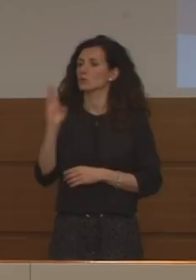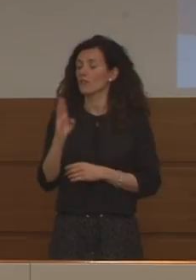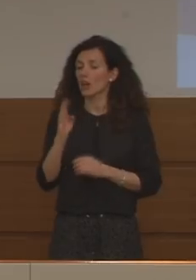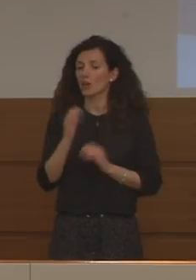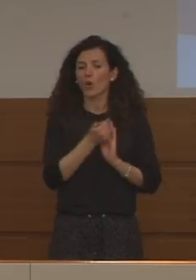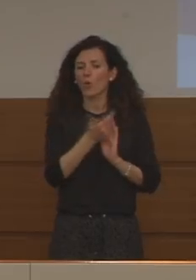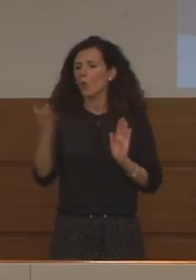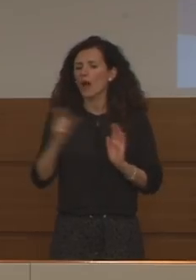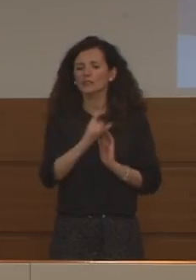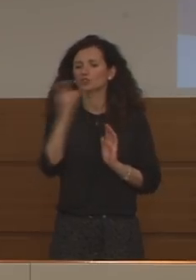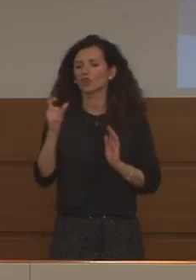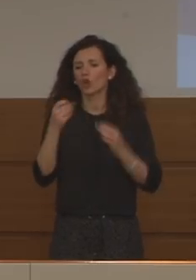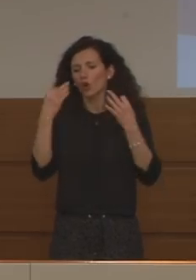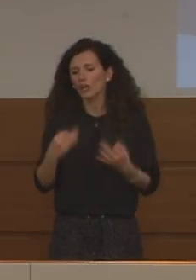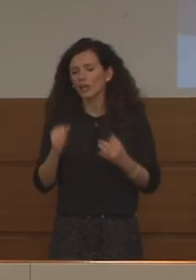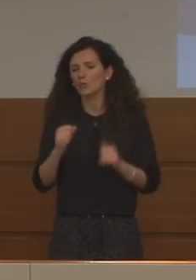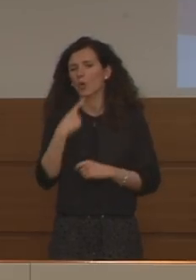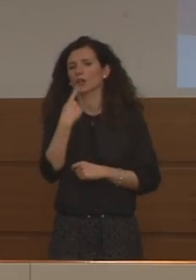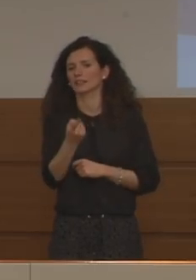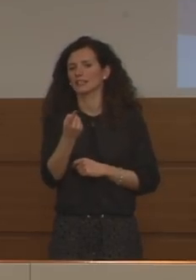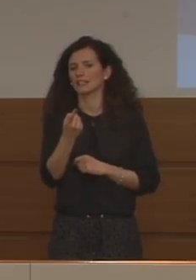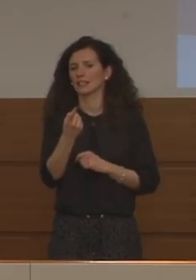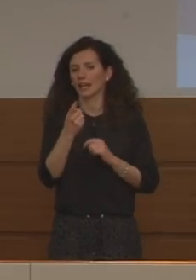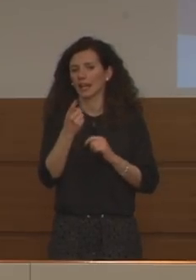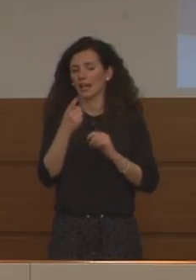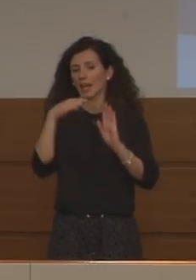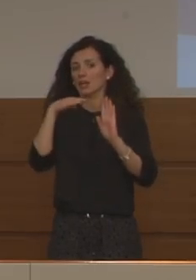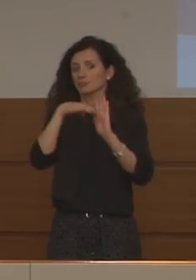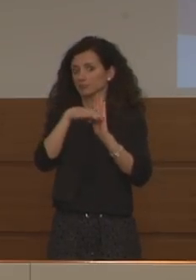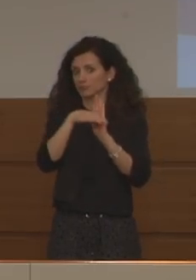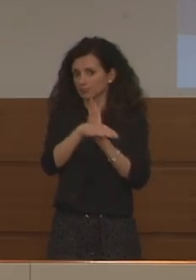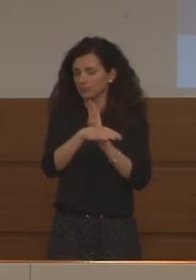un trend e se le misure prese dal Governo che i governatori del nord